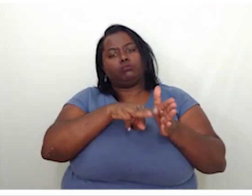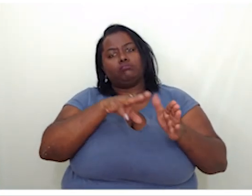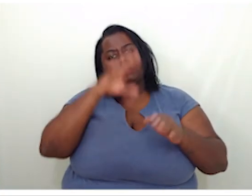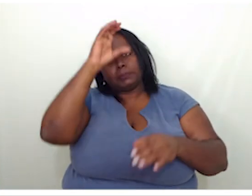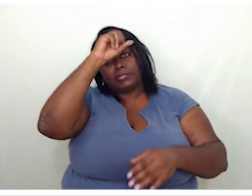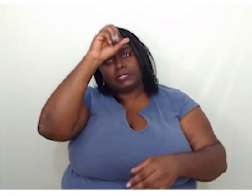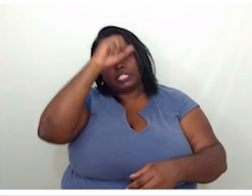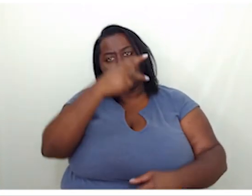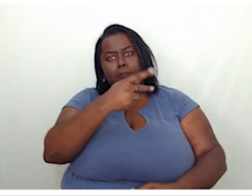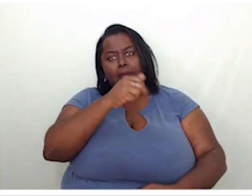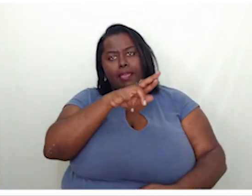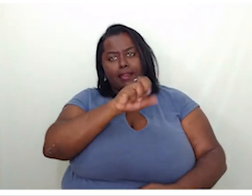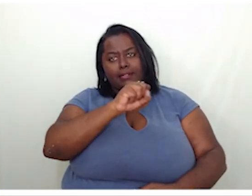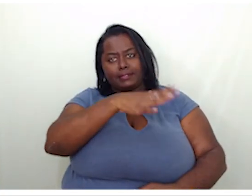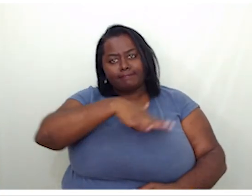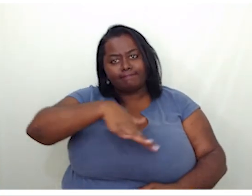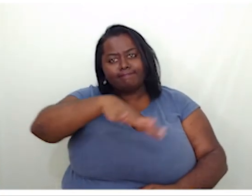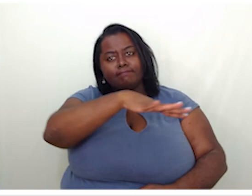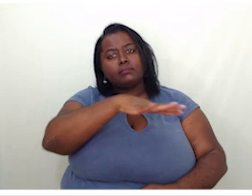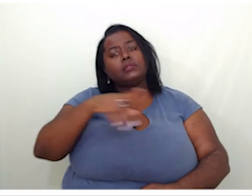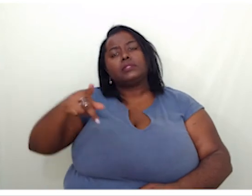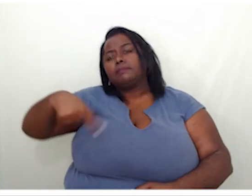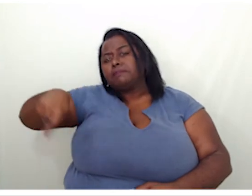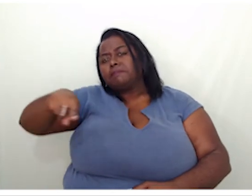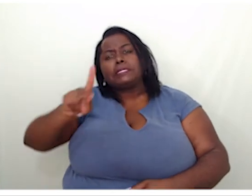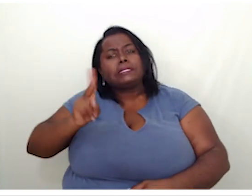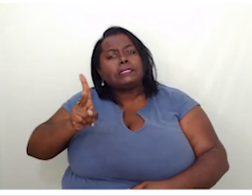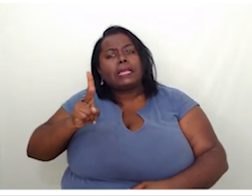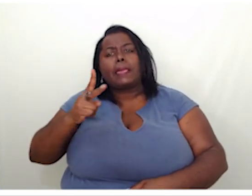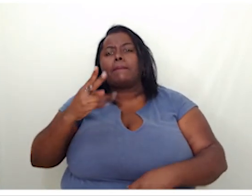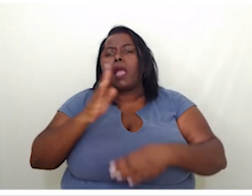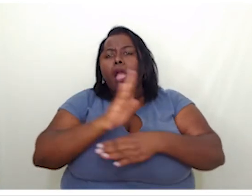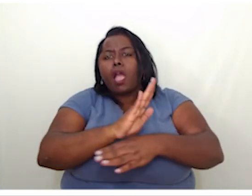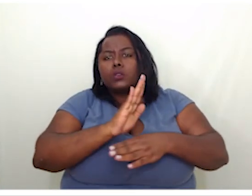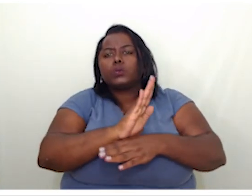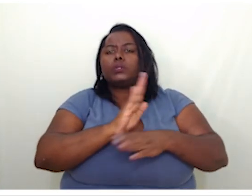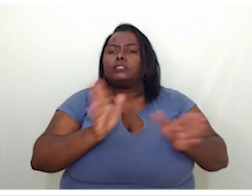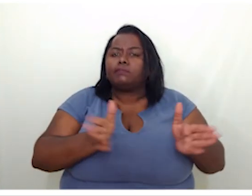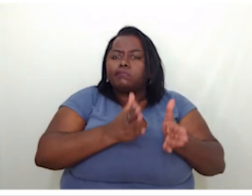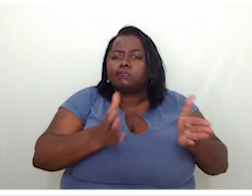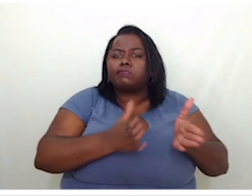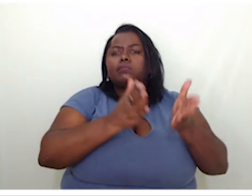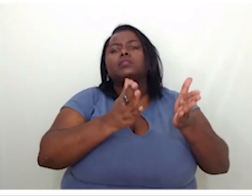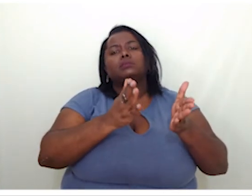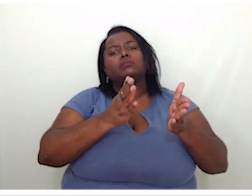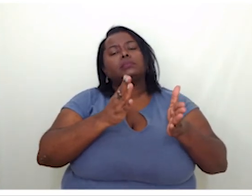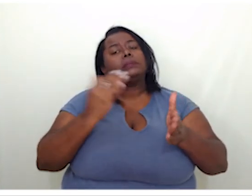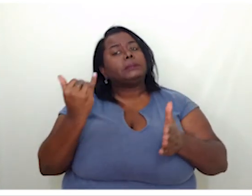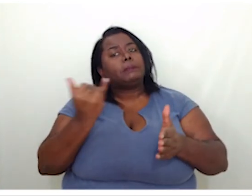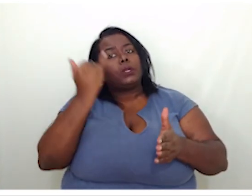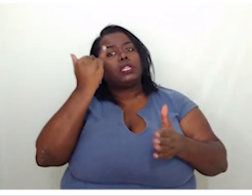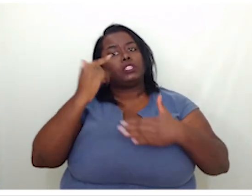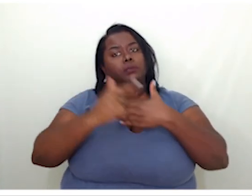ellas no aparecen con consistencia cuando la interacción en grupo pasa a los aprendices.